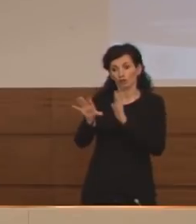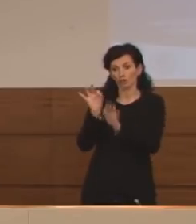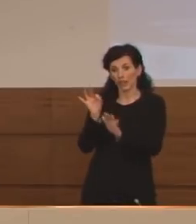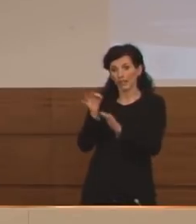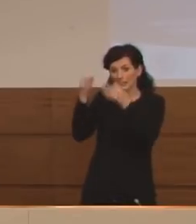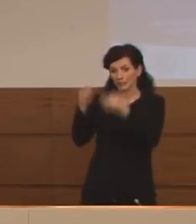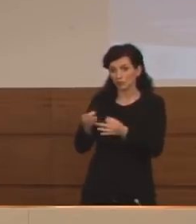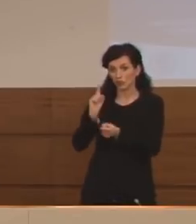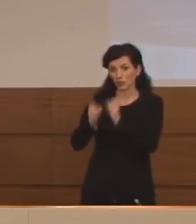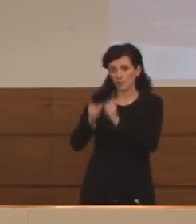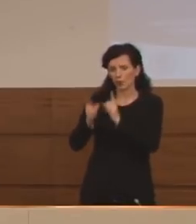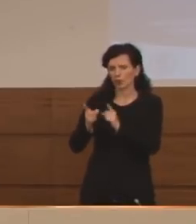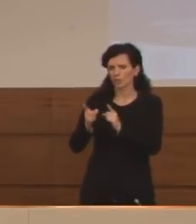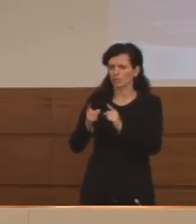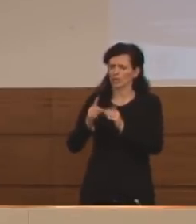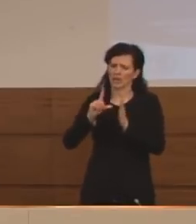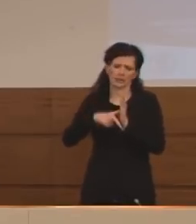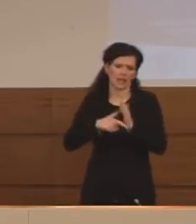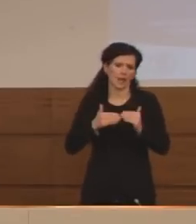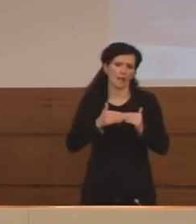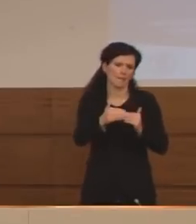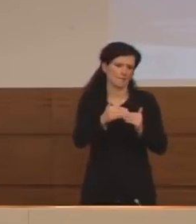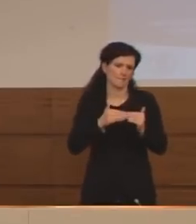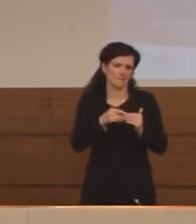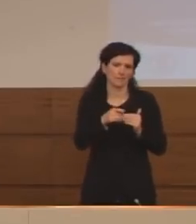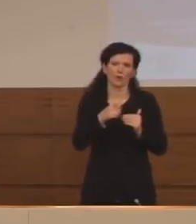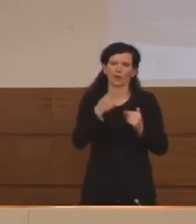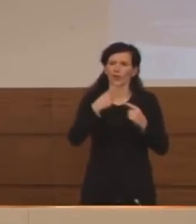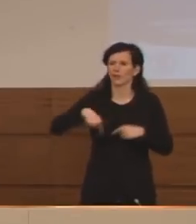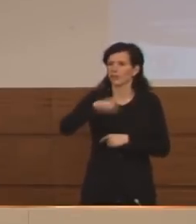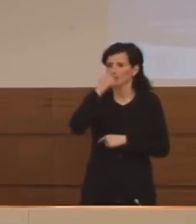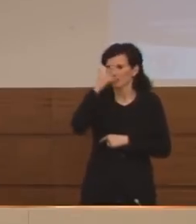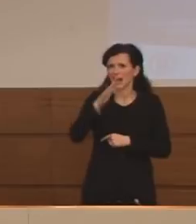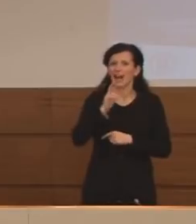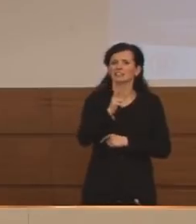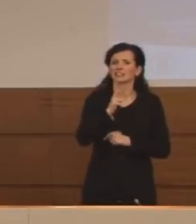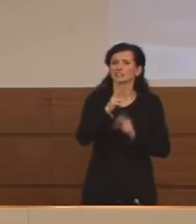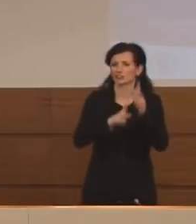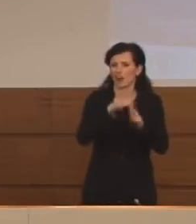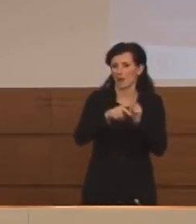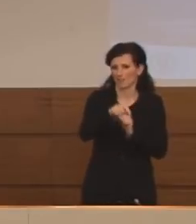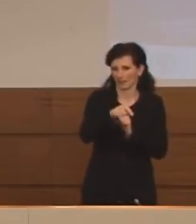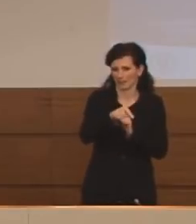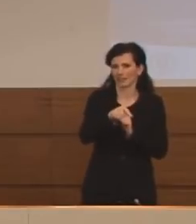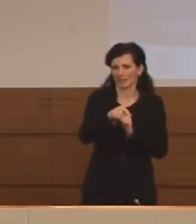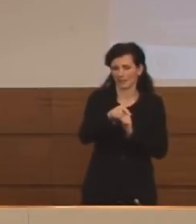e comuque tempestivamente rispetto alla data che è stata fornita, che conosciamo tutti,